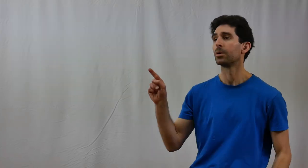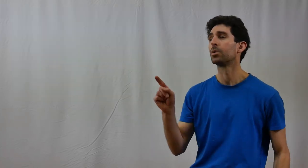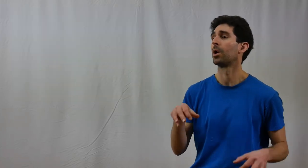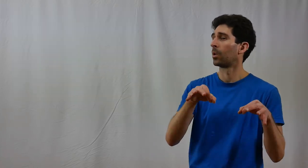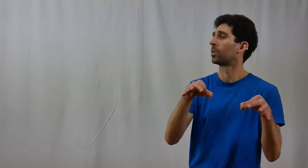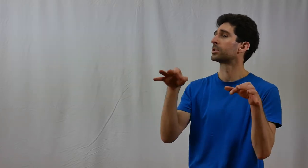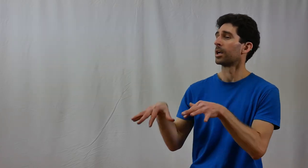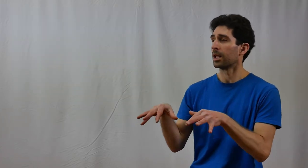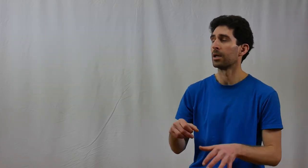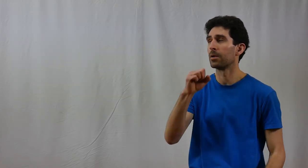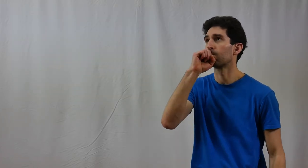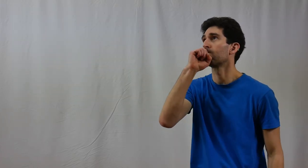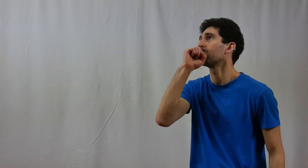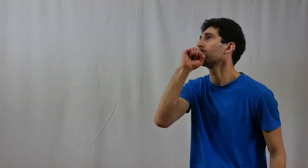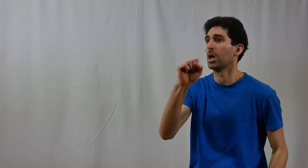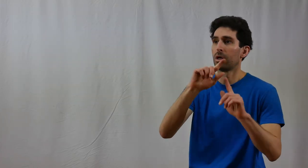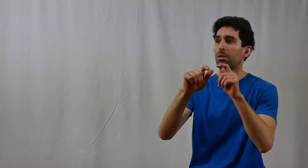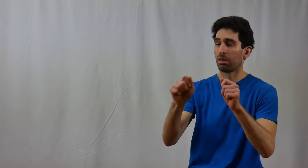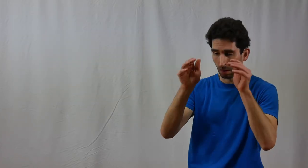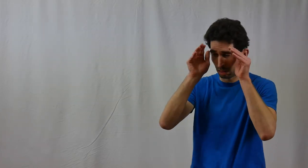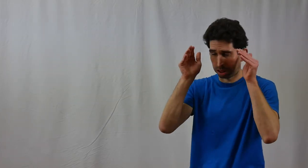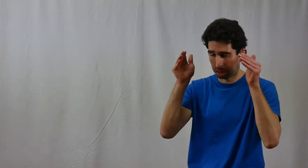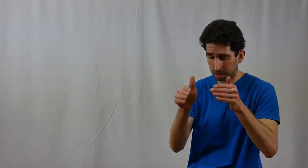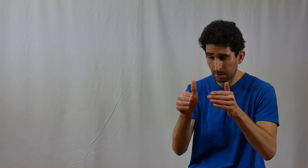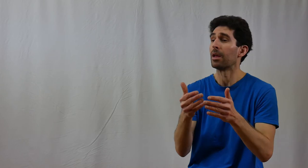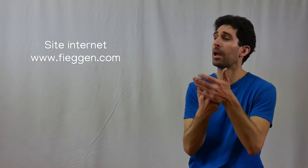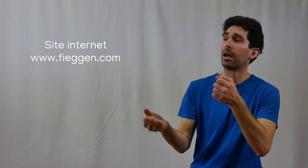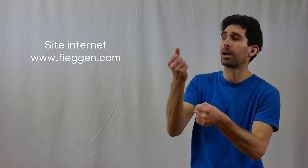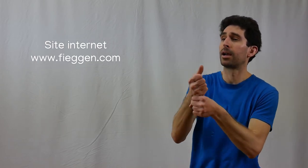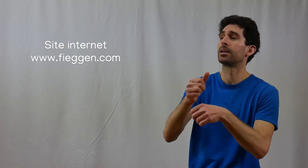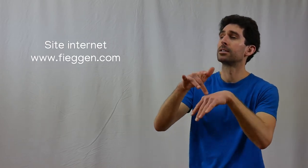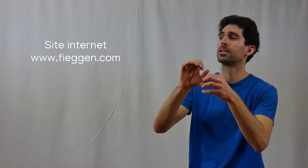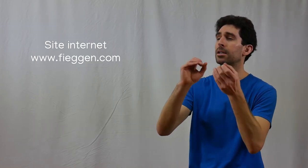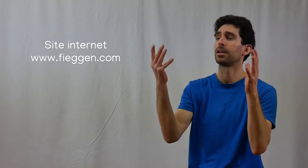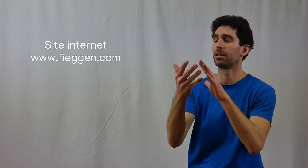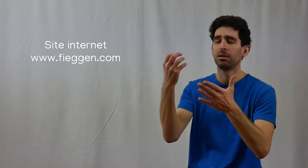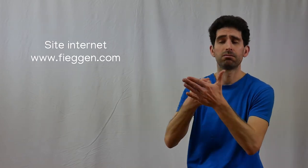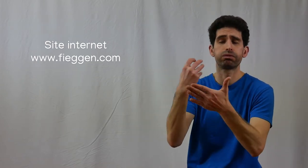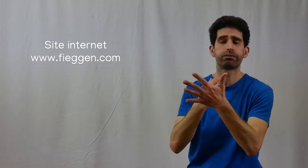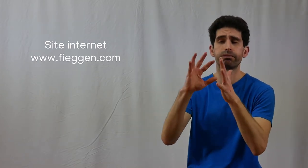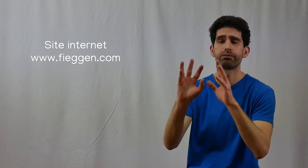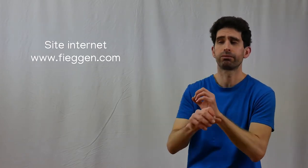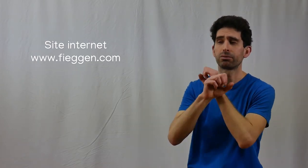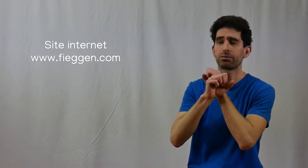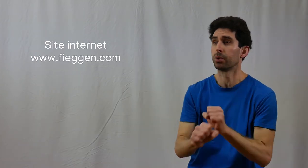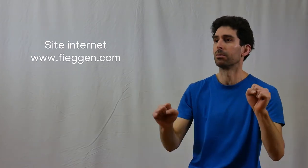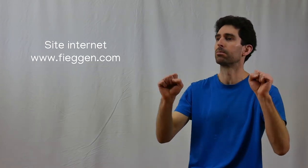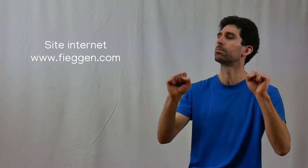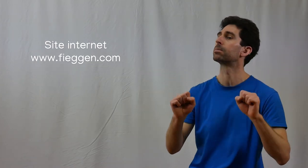C'est un Australien passionné de noeuds. Il a créé un site internet avec plein d'informations incroyables.